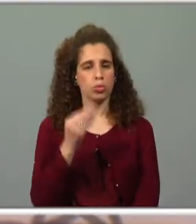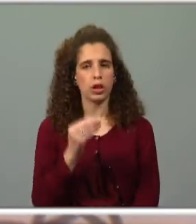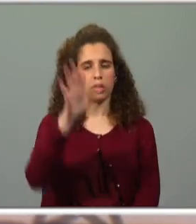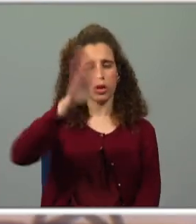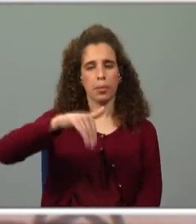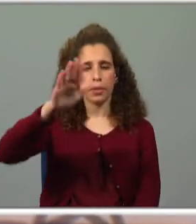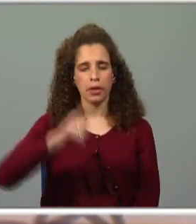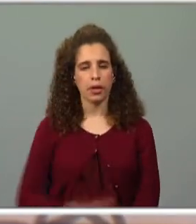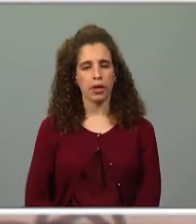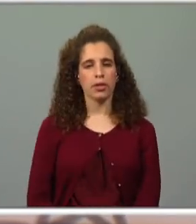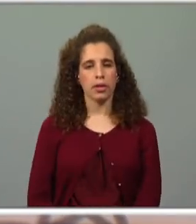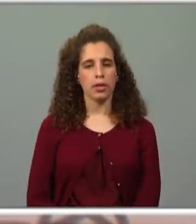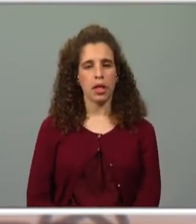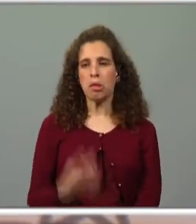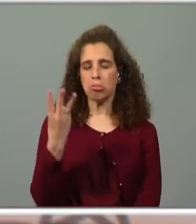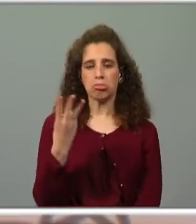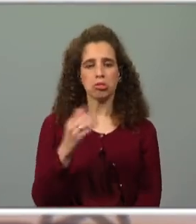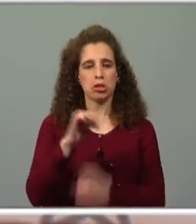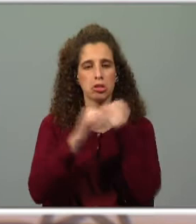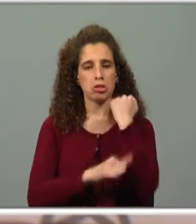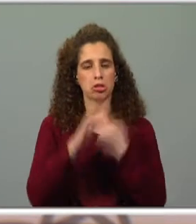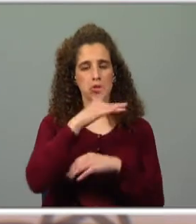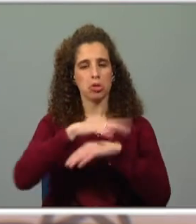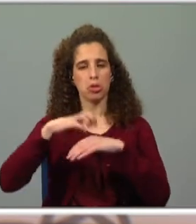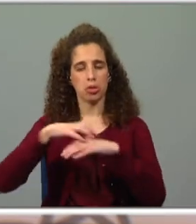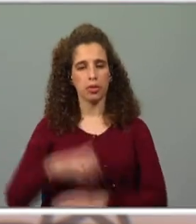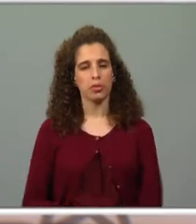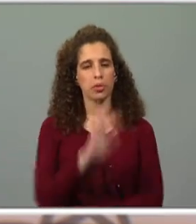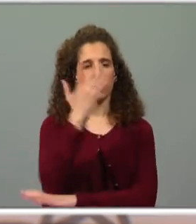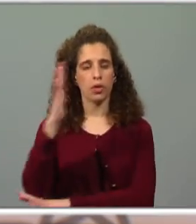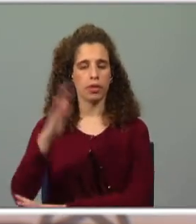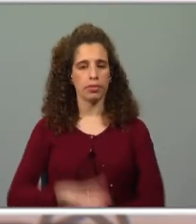pintá-la havia 13 abóbora os cor de laranja e uma árvore 畫她有 13 個南瓜的顏色橙子和一棵樹